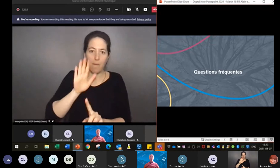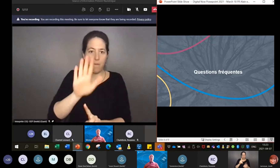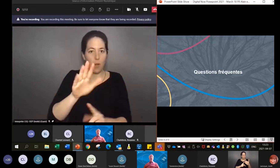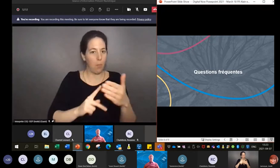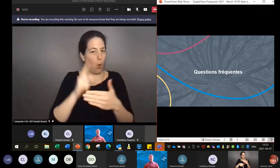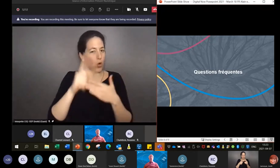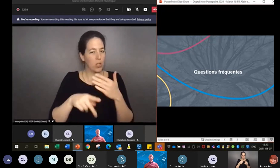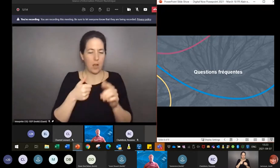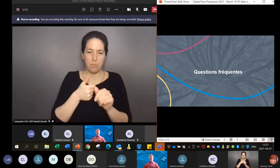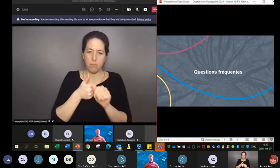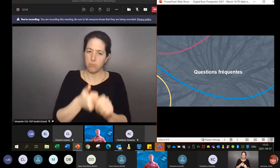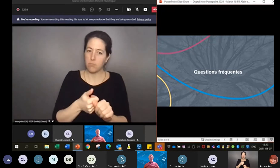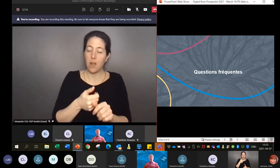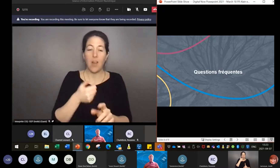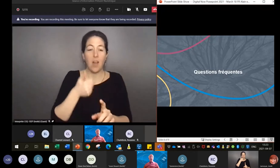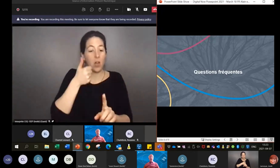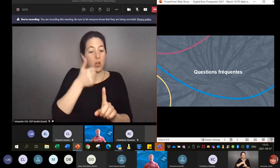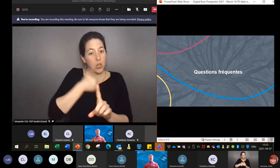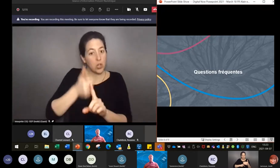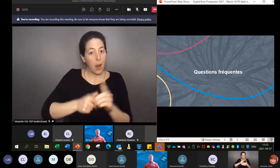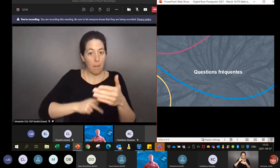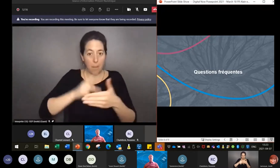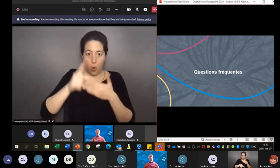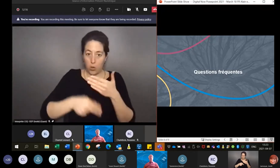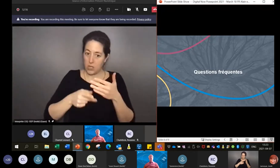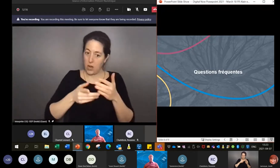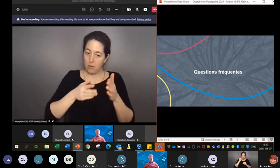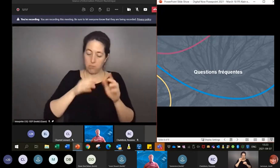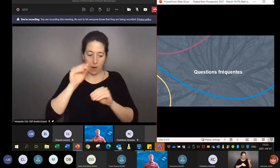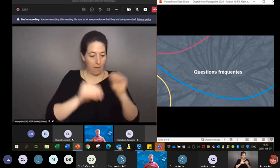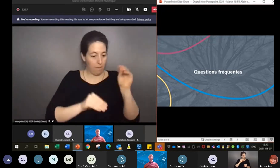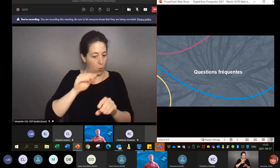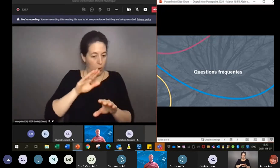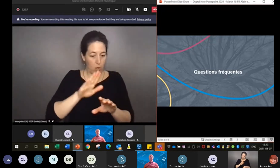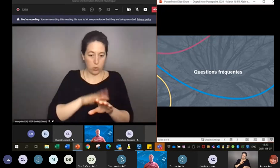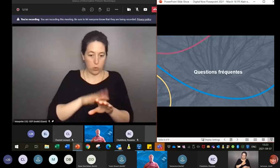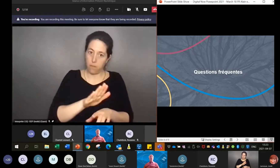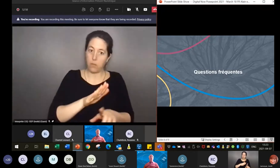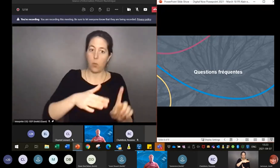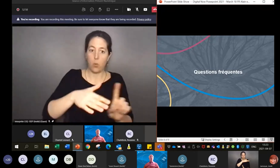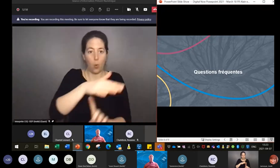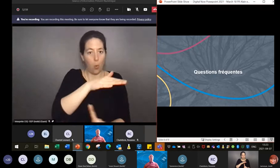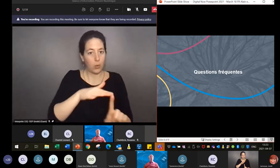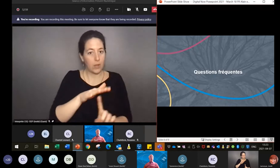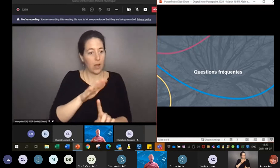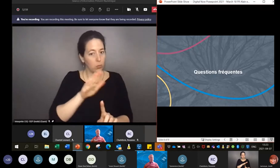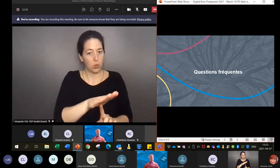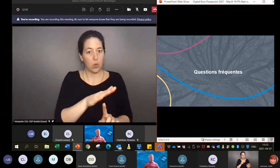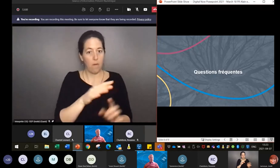selon ses propres mérites, en fonction de son contexte.